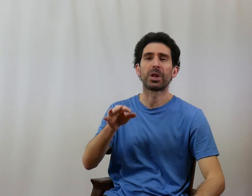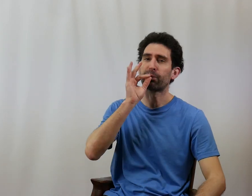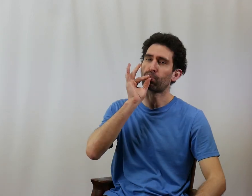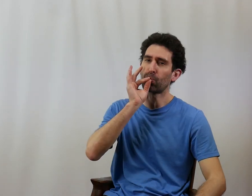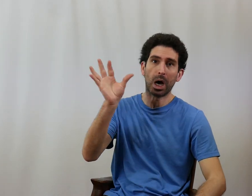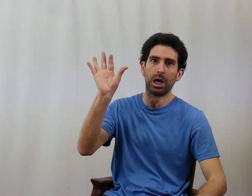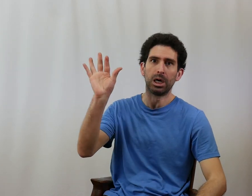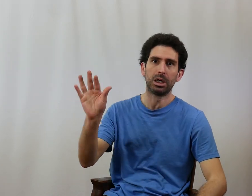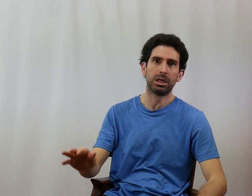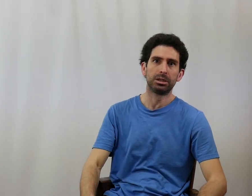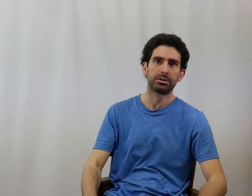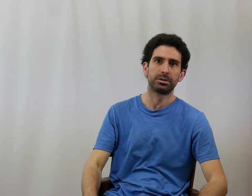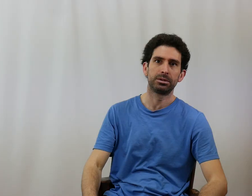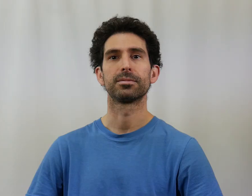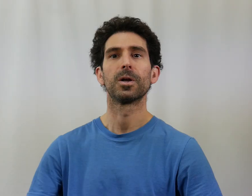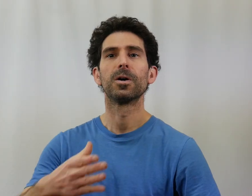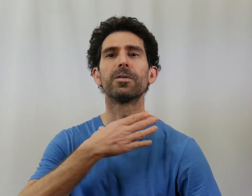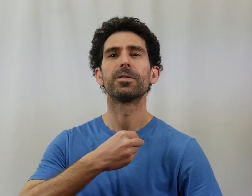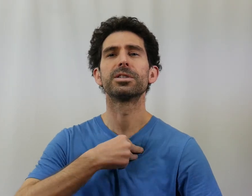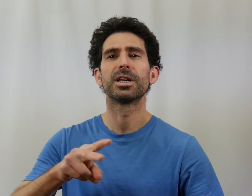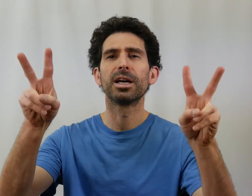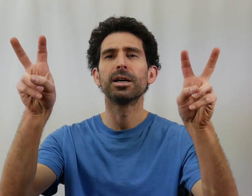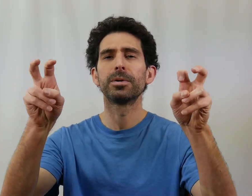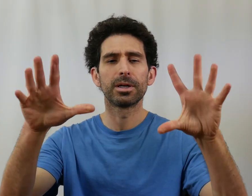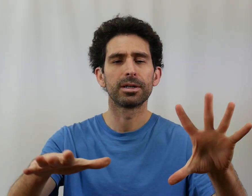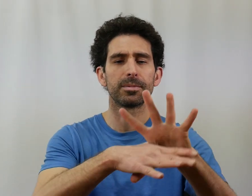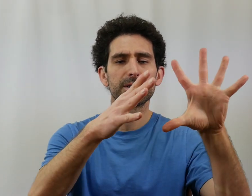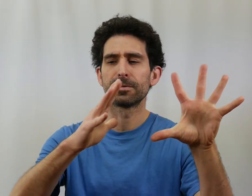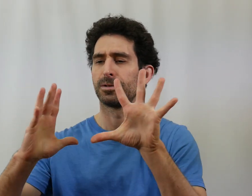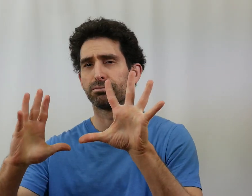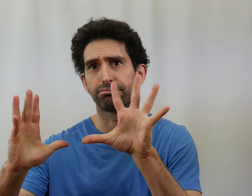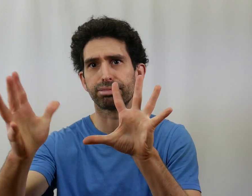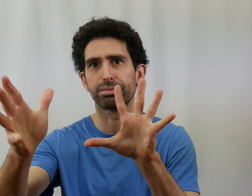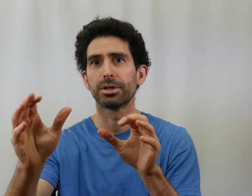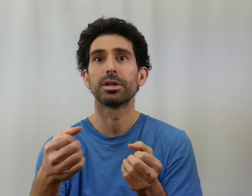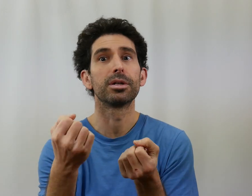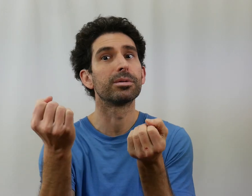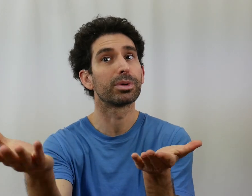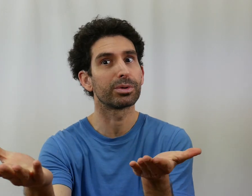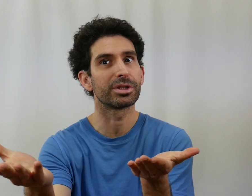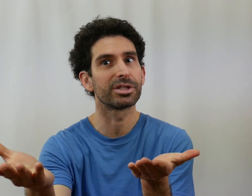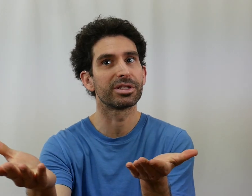La classe. Voici ma proposition d'expression imagée en LSF.